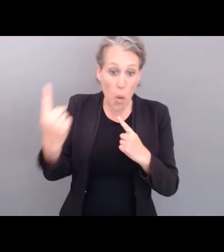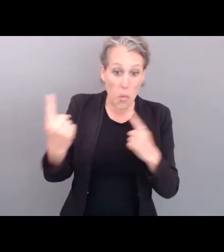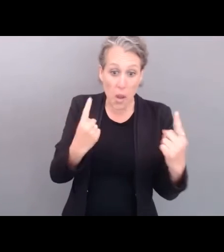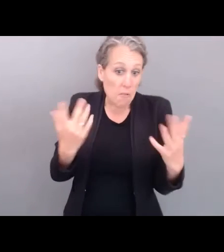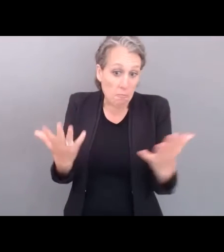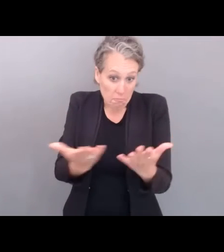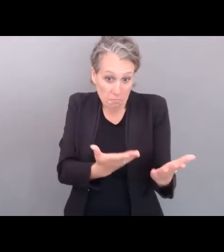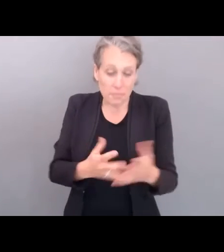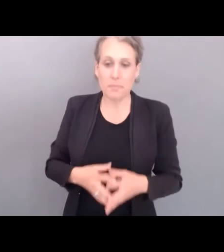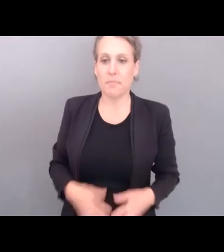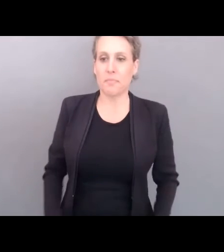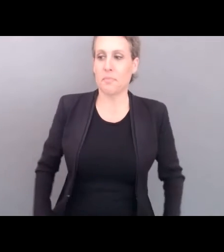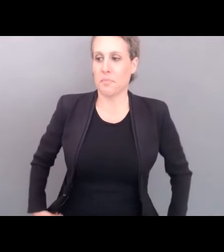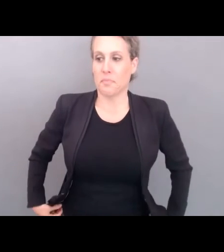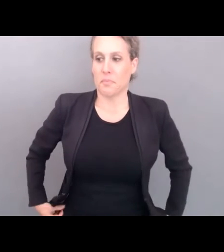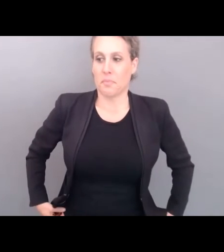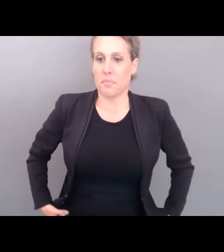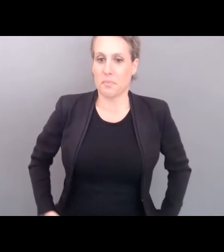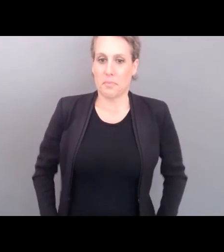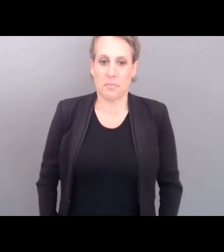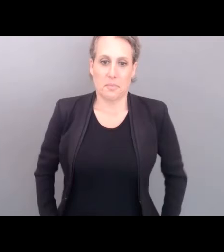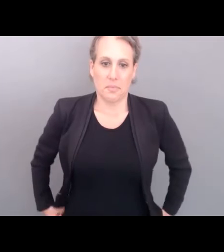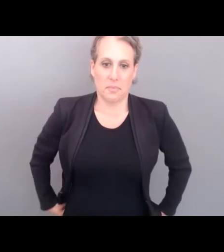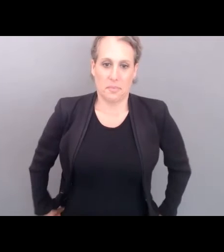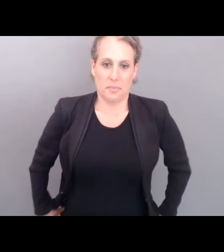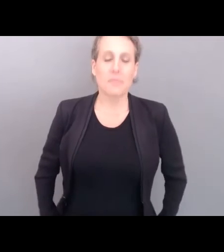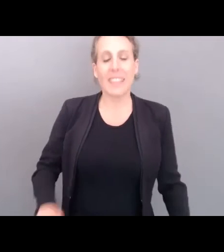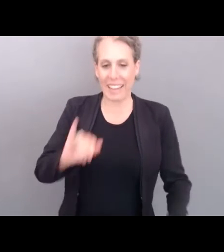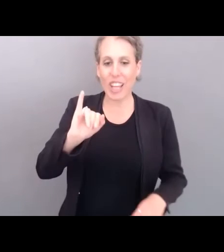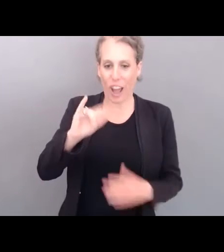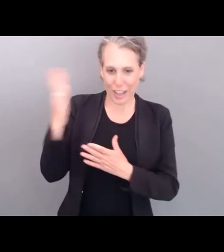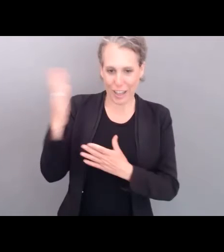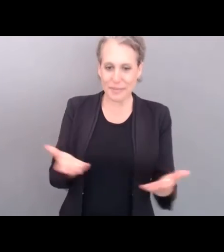Salma o Iftekhar, por favor, adelante o ambos.